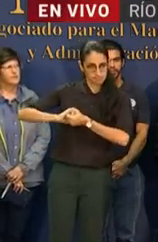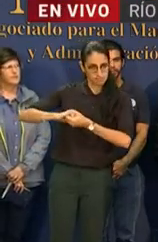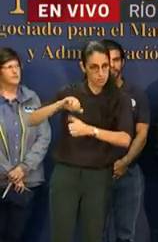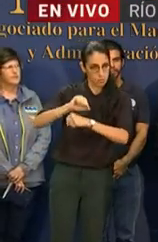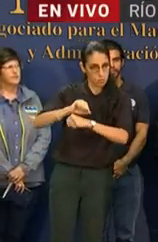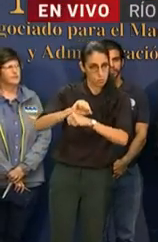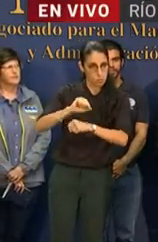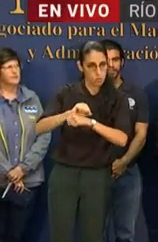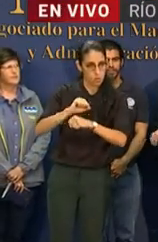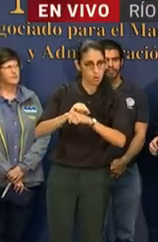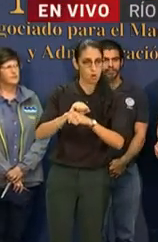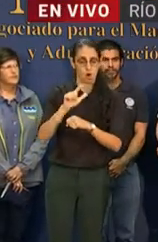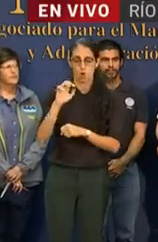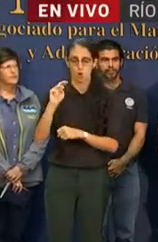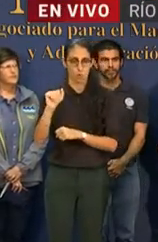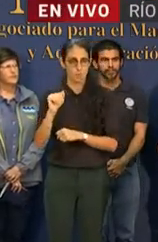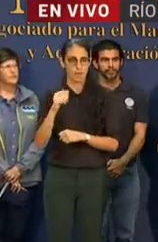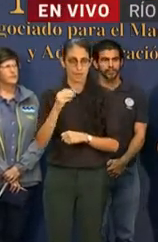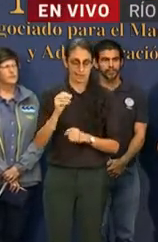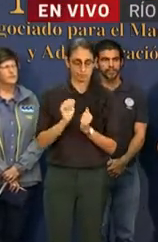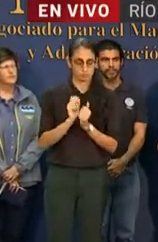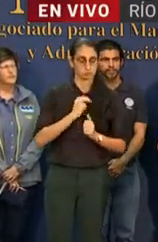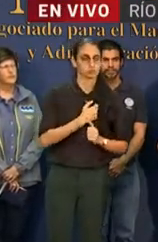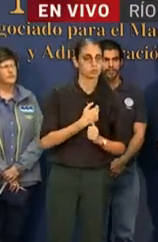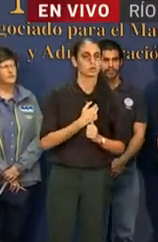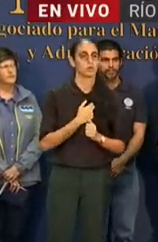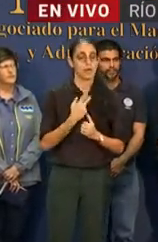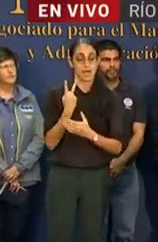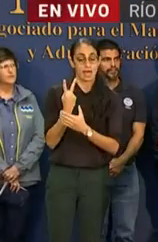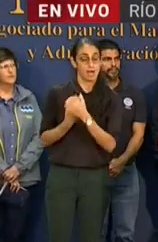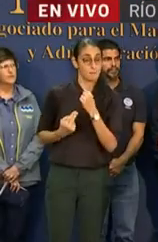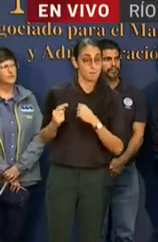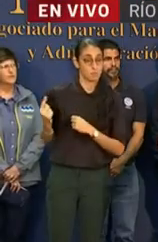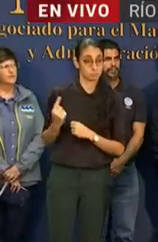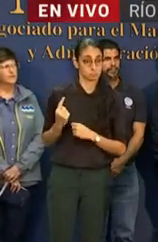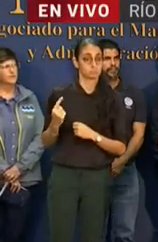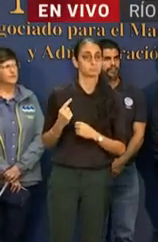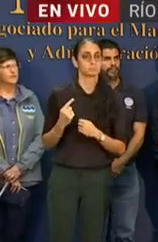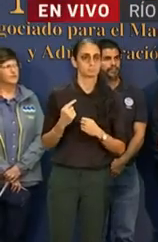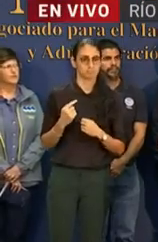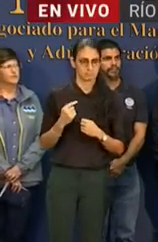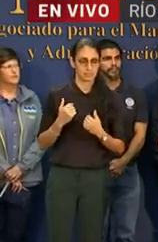TENER EL SERVICIO LO ANTES